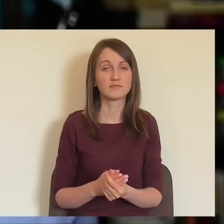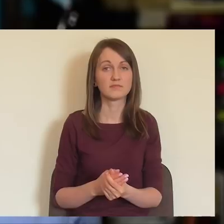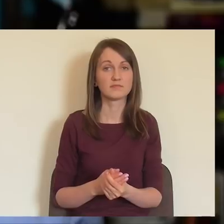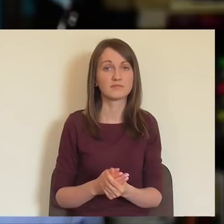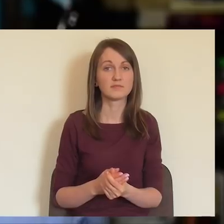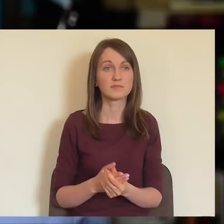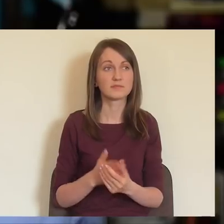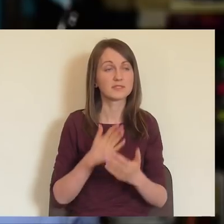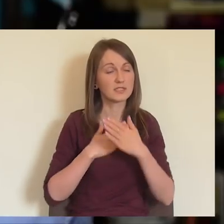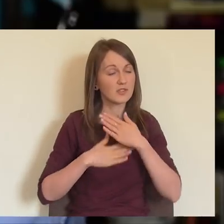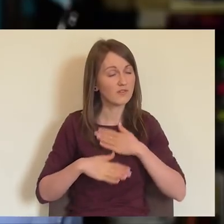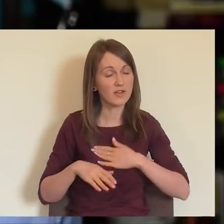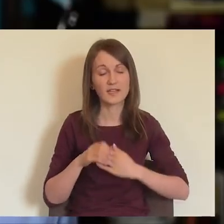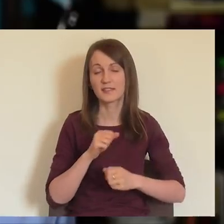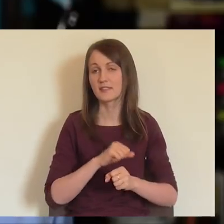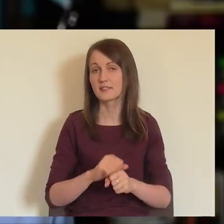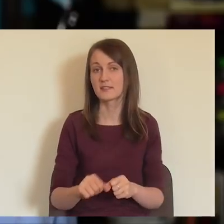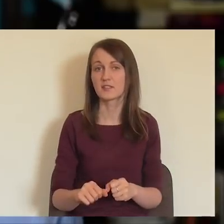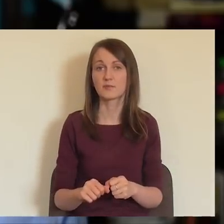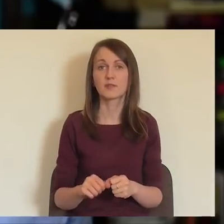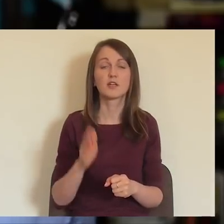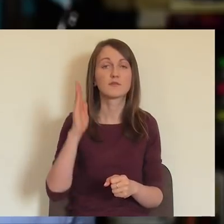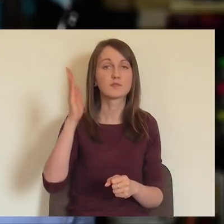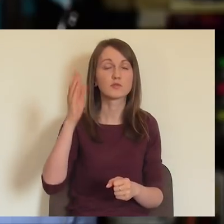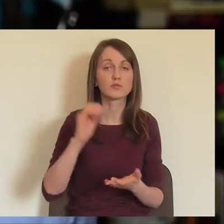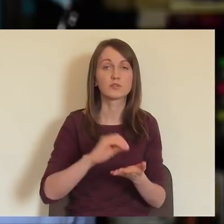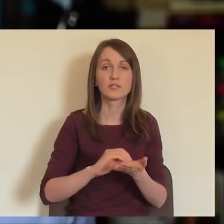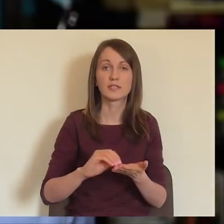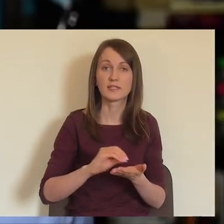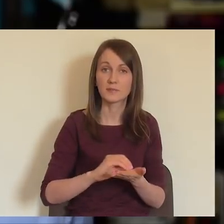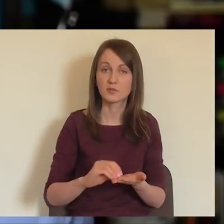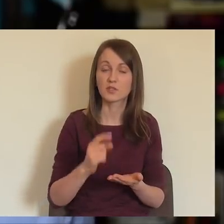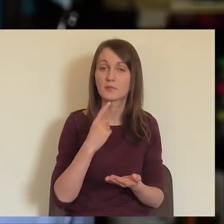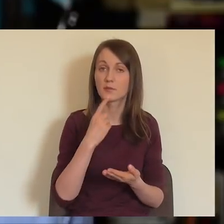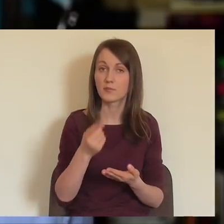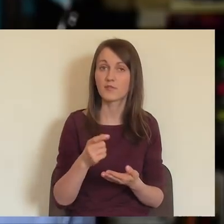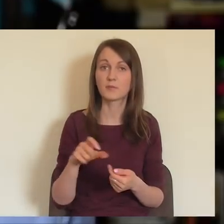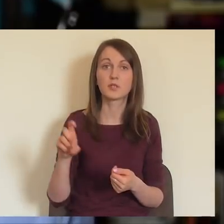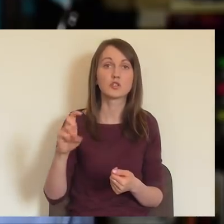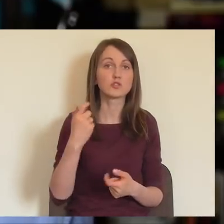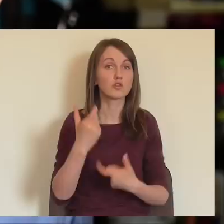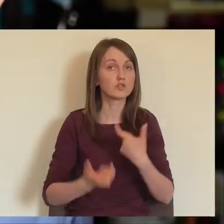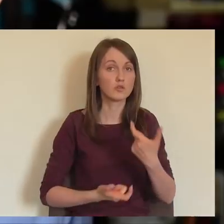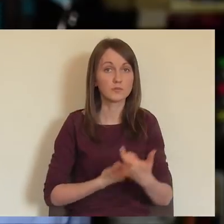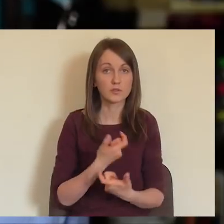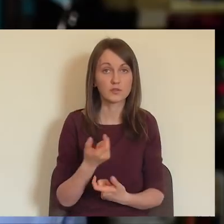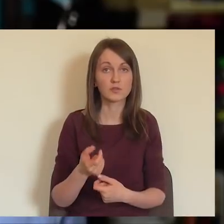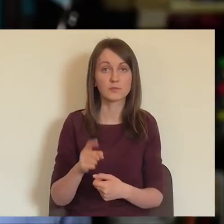Jesteśmy ogromnie wdzięczni, niedługo będziecie się mogli spodziewać takiej informacji, co my z tym wszystkim robiliśmy,